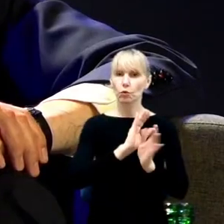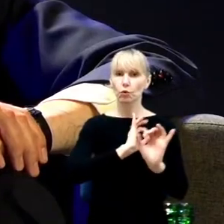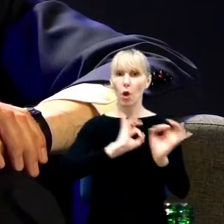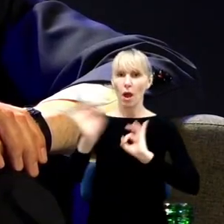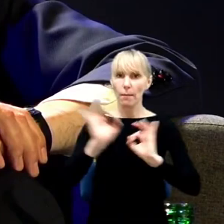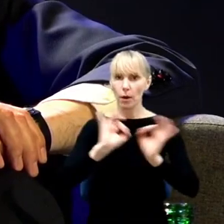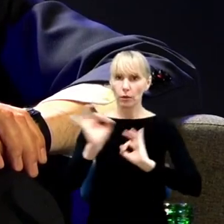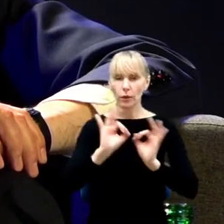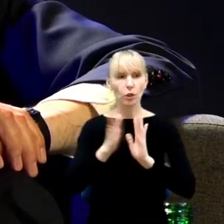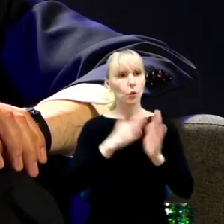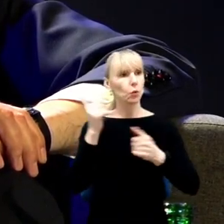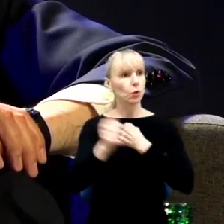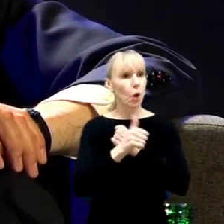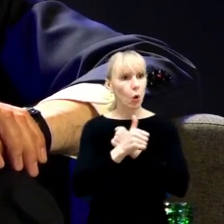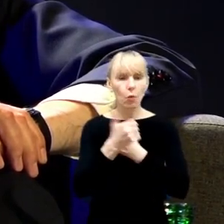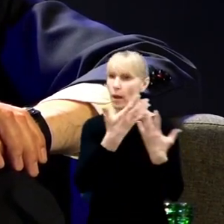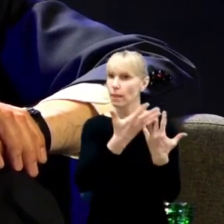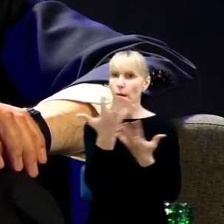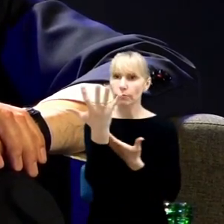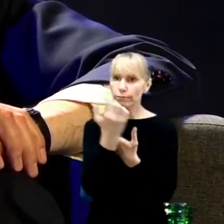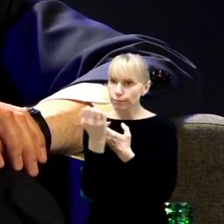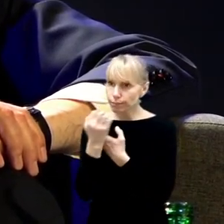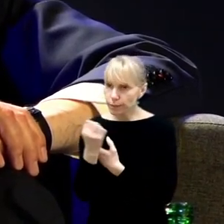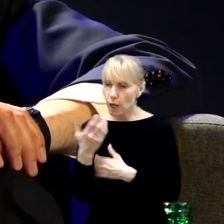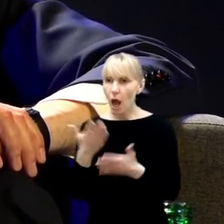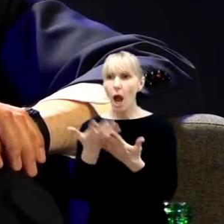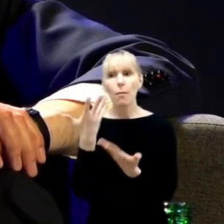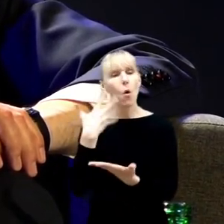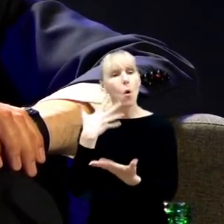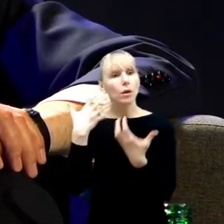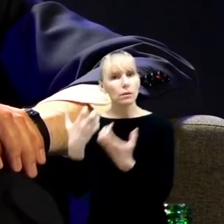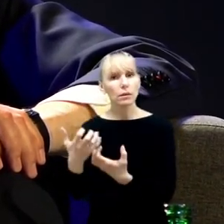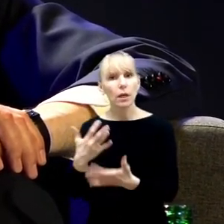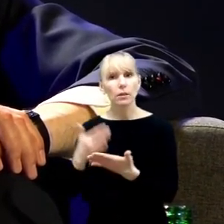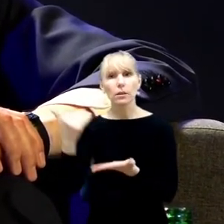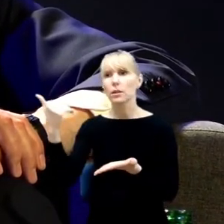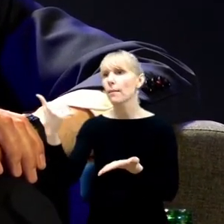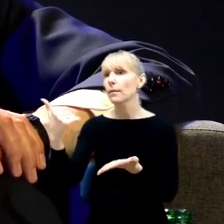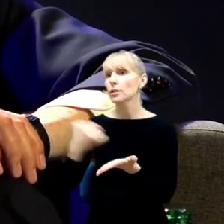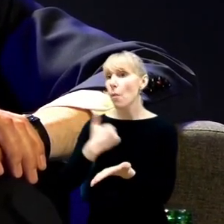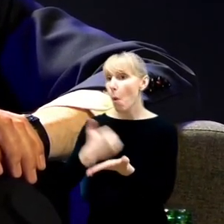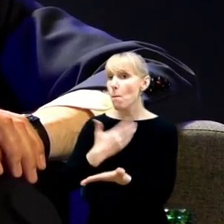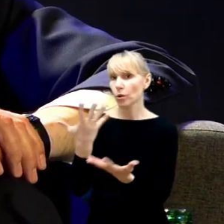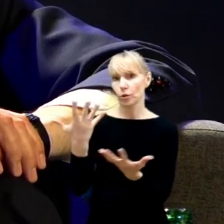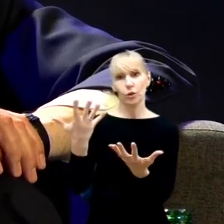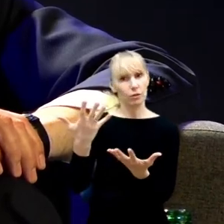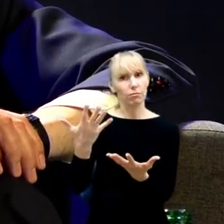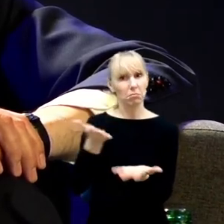czy też zachęcić, żeby skorzystali z naszej pomocy. Jeśli chodzi o sam montaż finansowy,